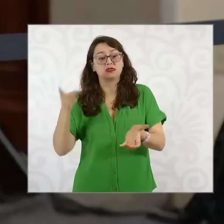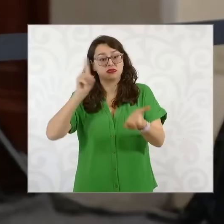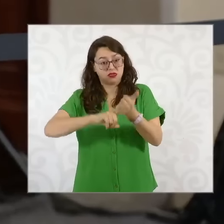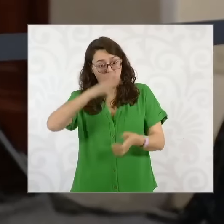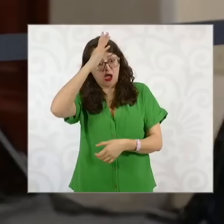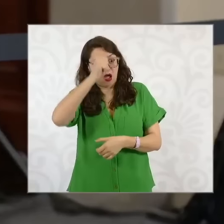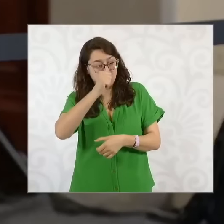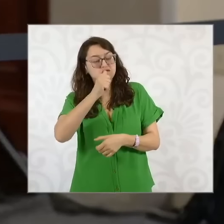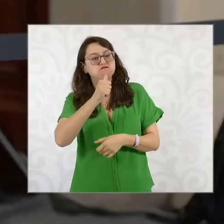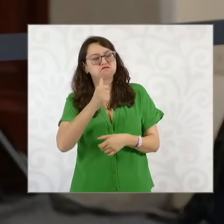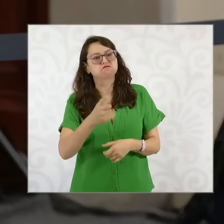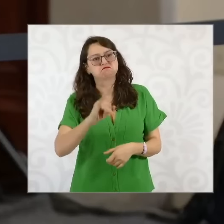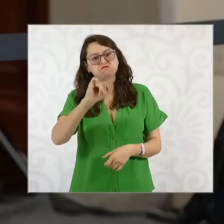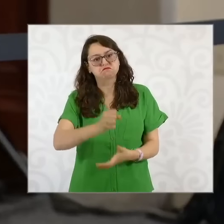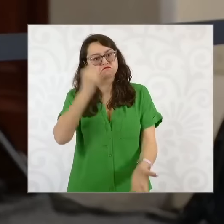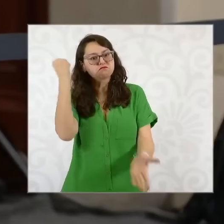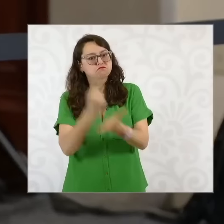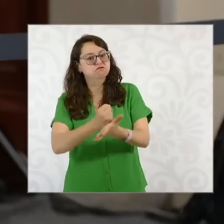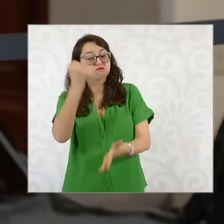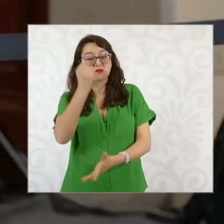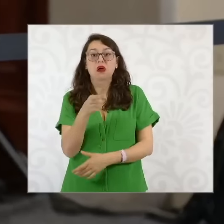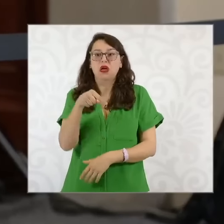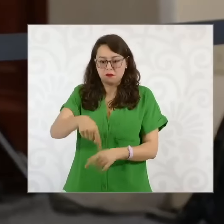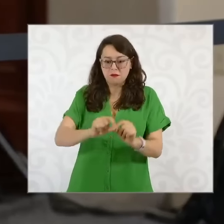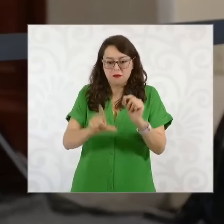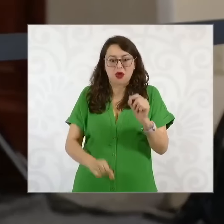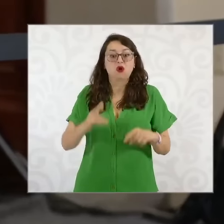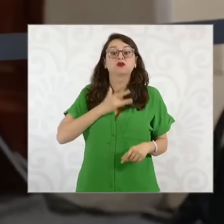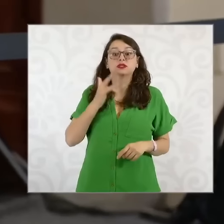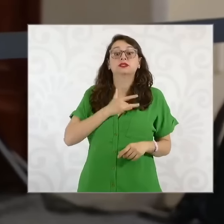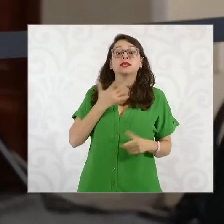significa para México que ya se haya aprobado este este acuerdo con la Unión Europea, presidenta?